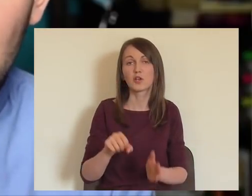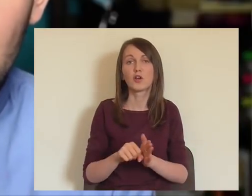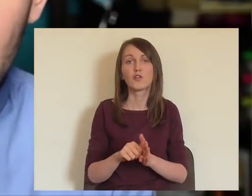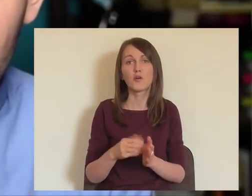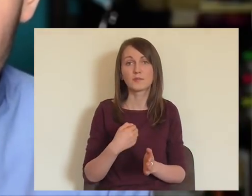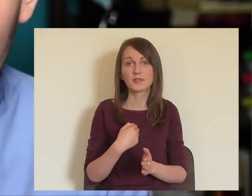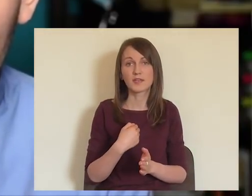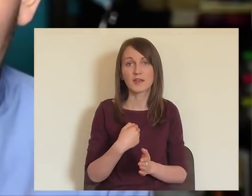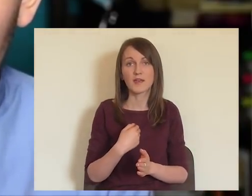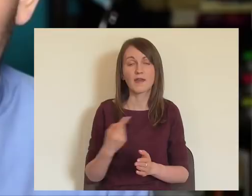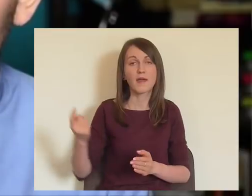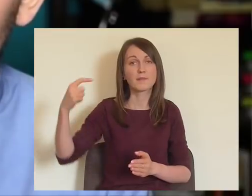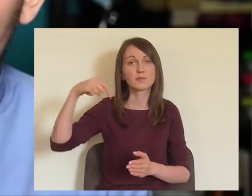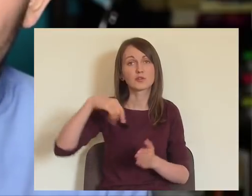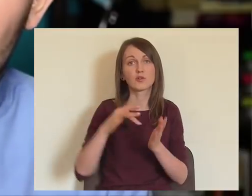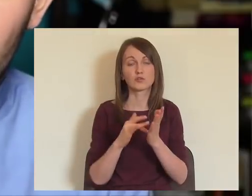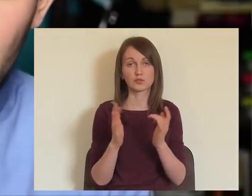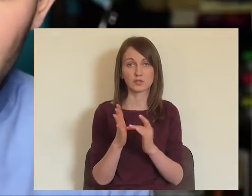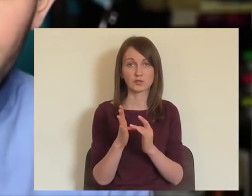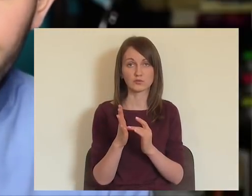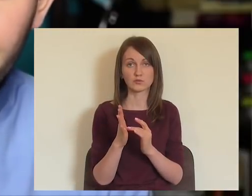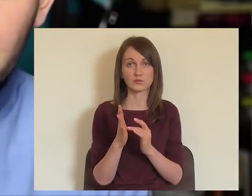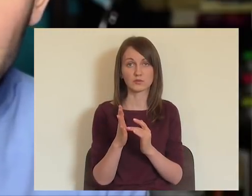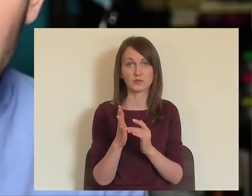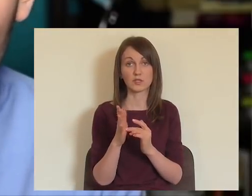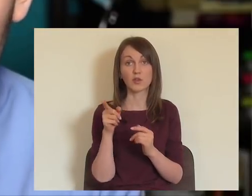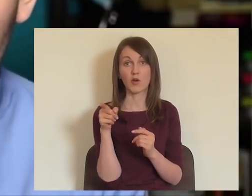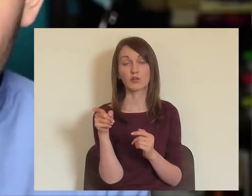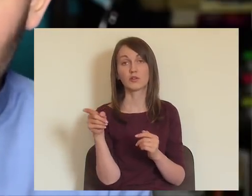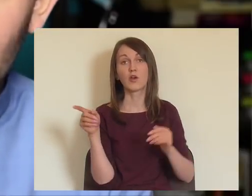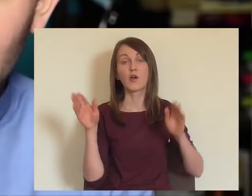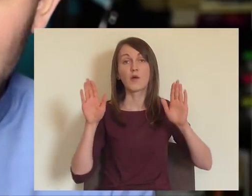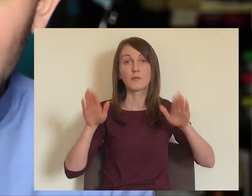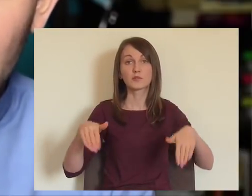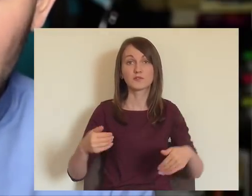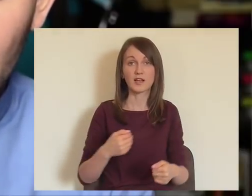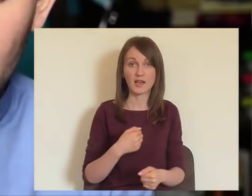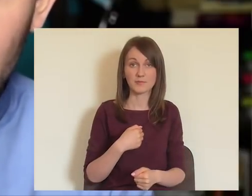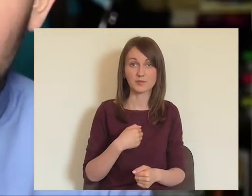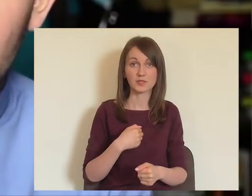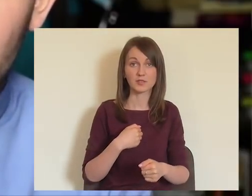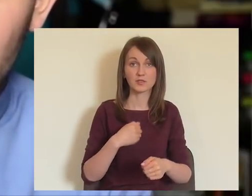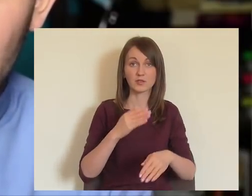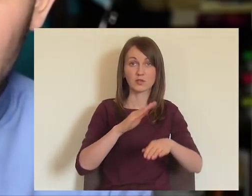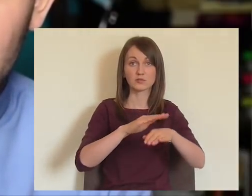zobaczyli, jak do mnie przychodzi Jezus i pozwala mi podotykać swoje rany.